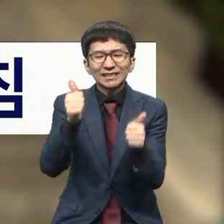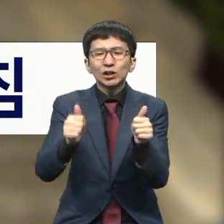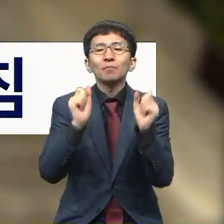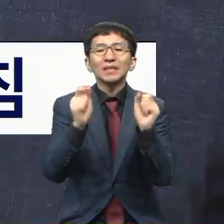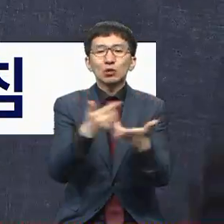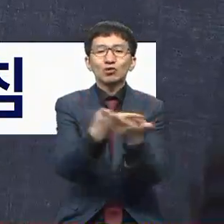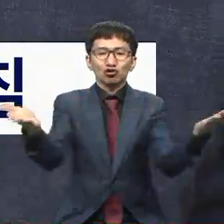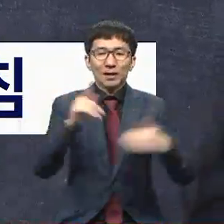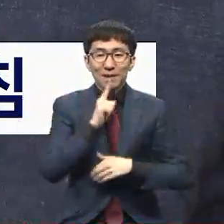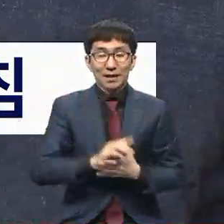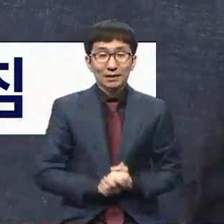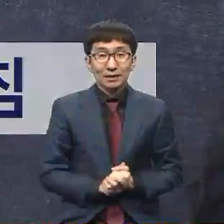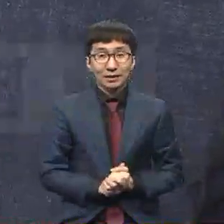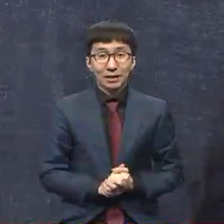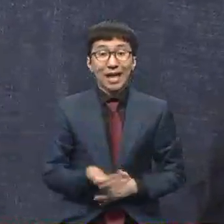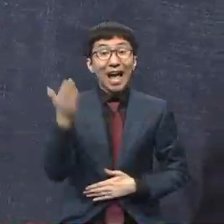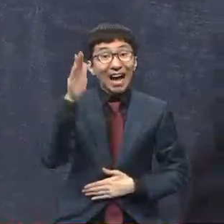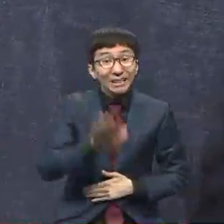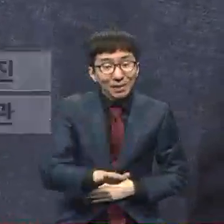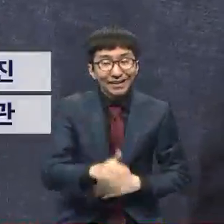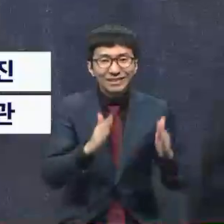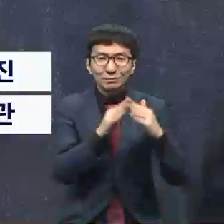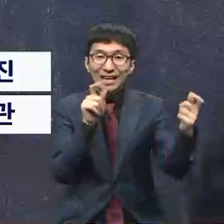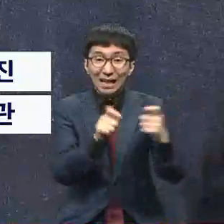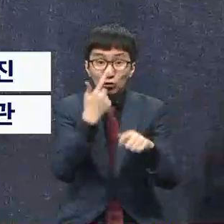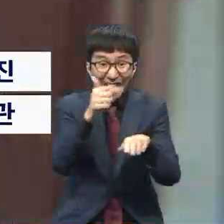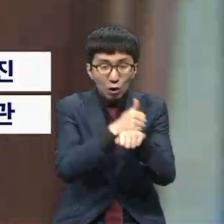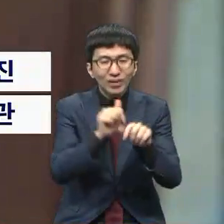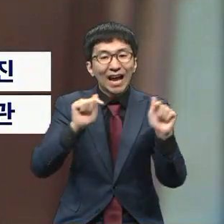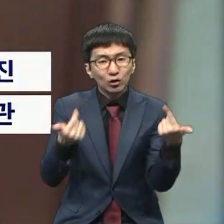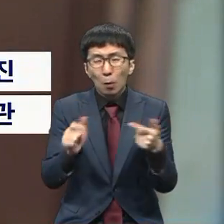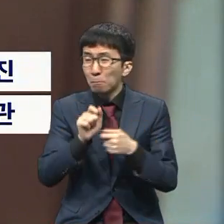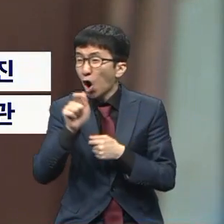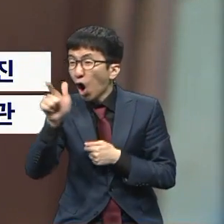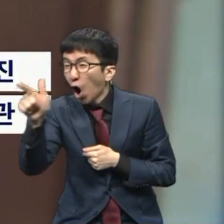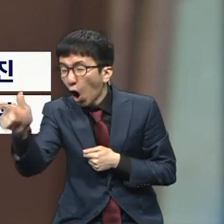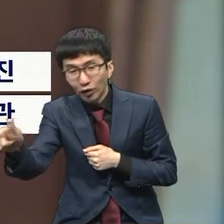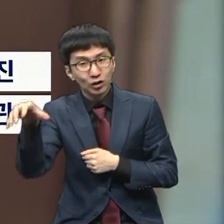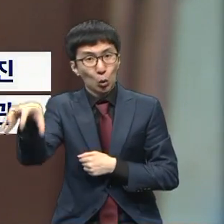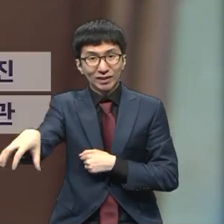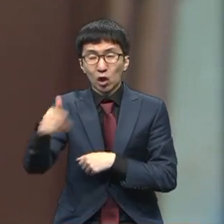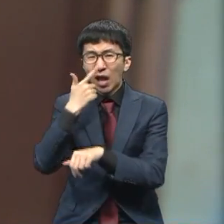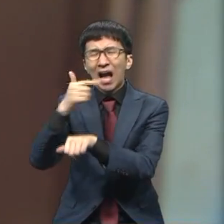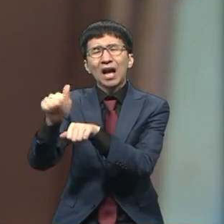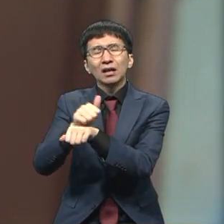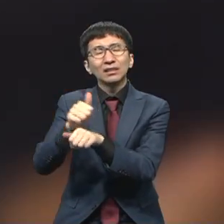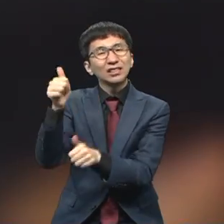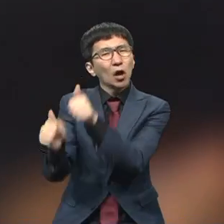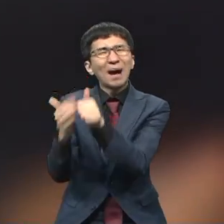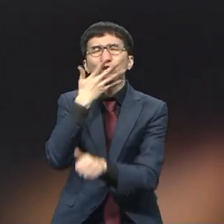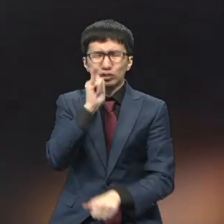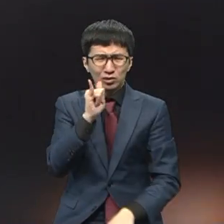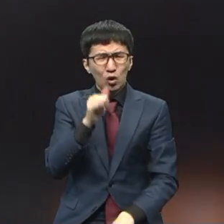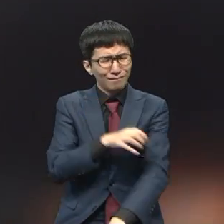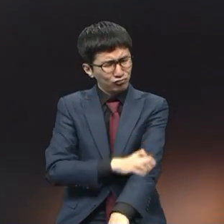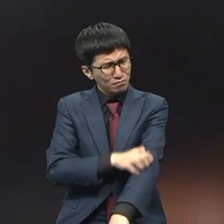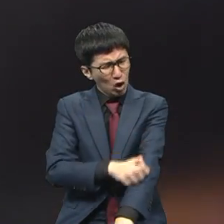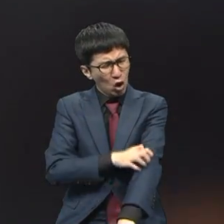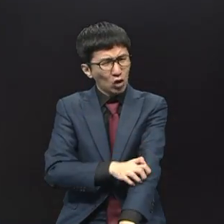그렇더라도 집 근처 학원이 아니라 멀리 떨어진 장소에서 시험을 봐야 하는 등 불편을 치를 수 있습니다. SBS 안상우입니다.